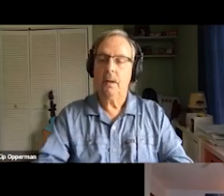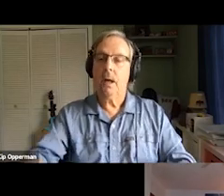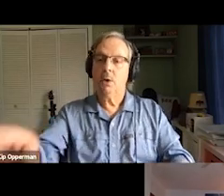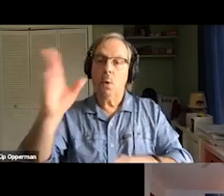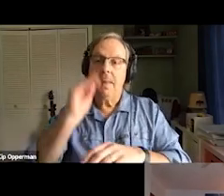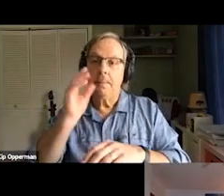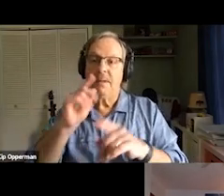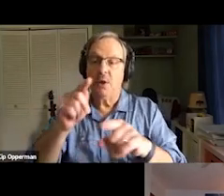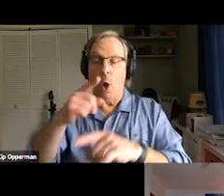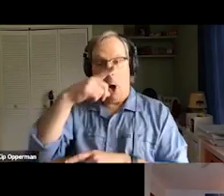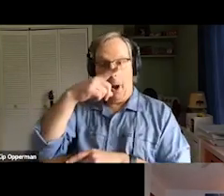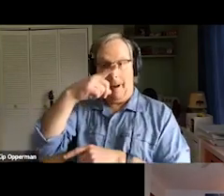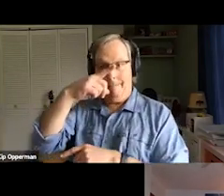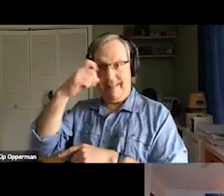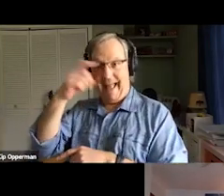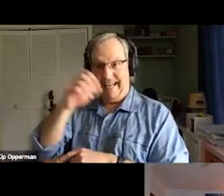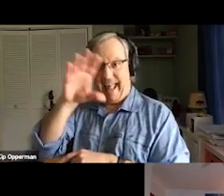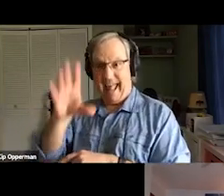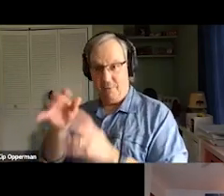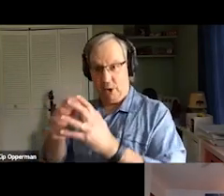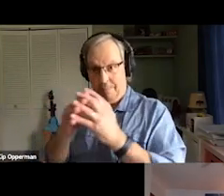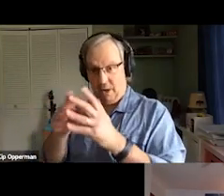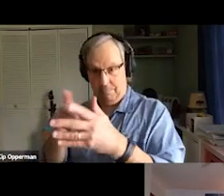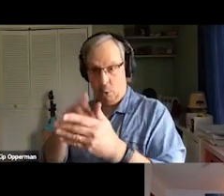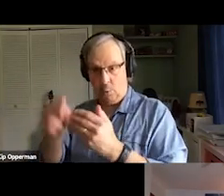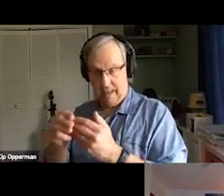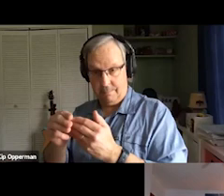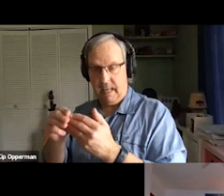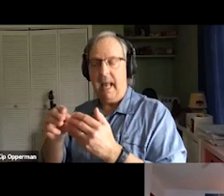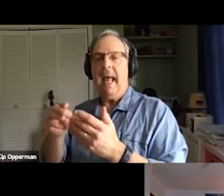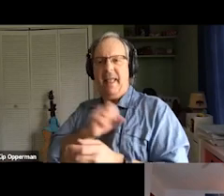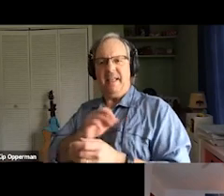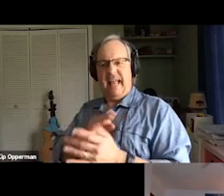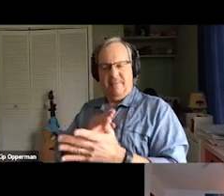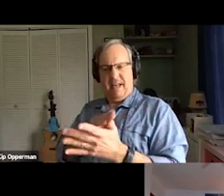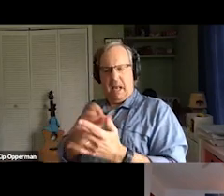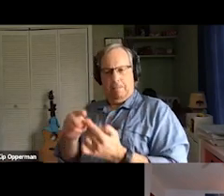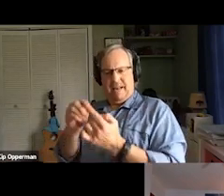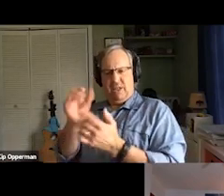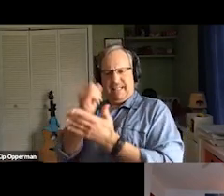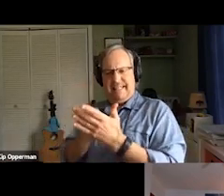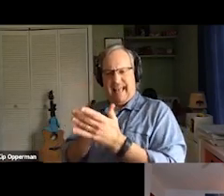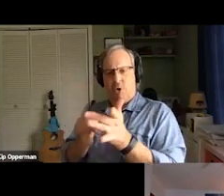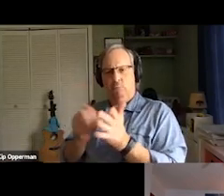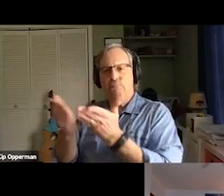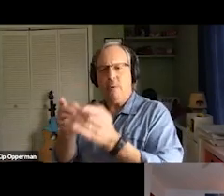y personal negros y afroamericanos y un programa especialmente diseñado para atenderlos, también queríamos centralizar la voz